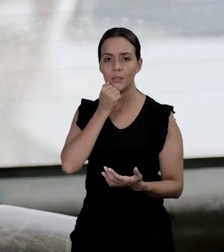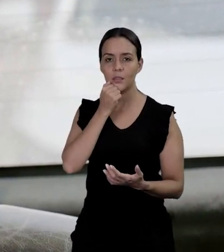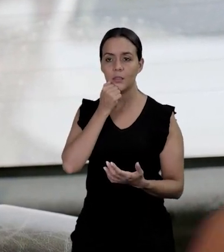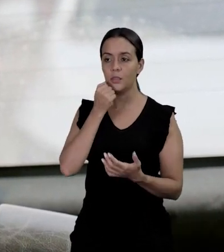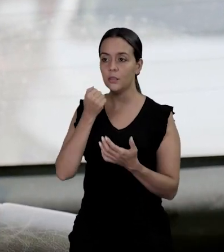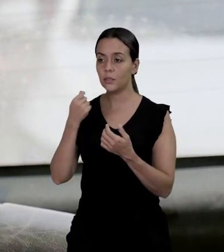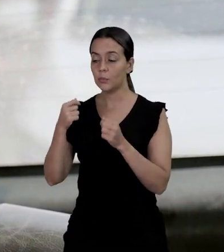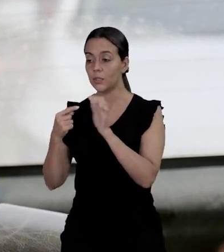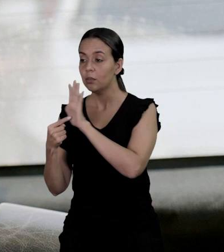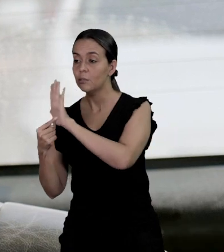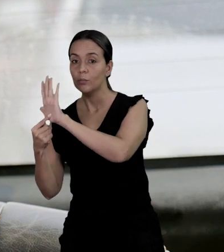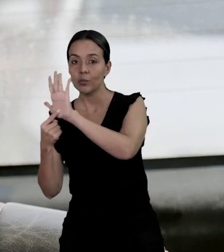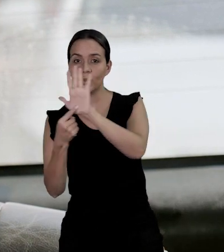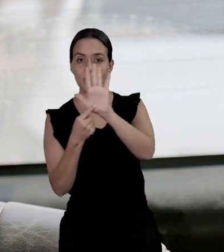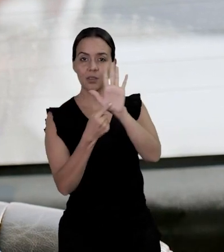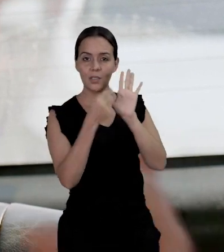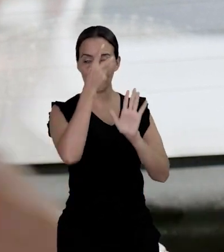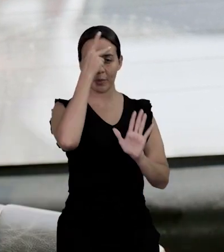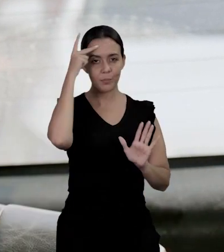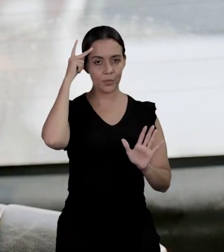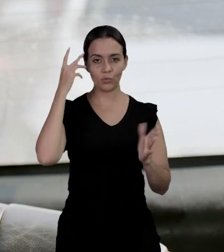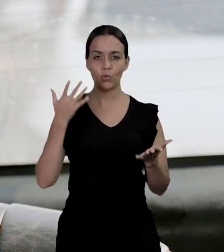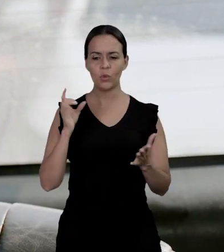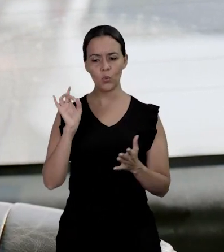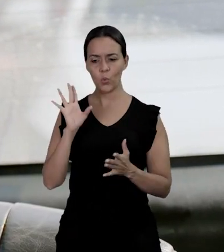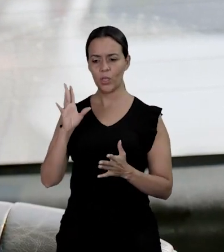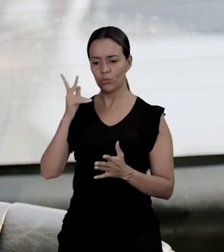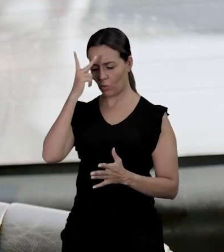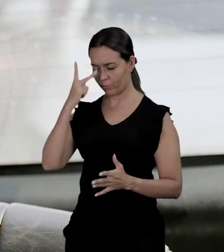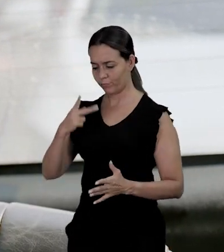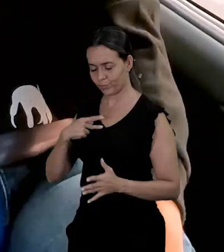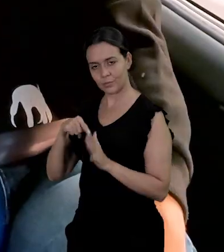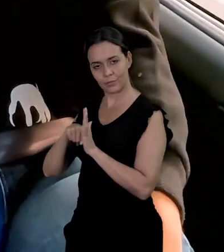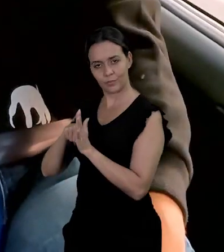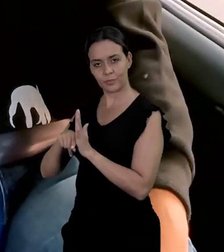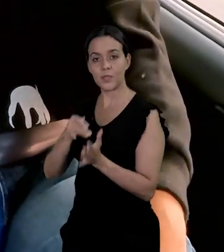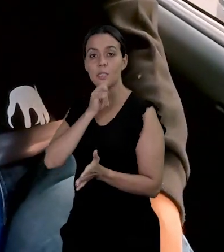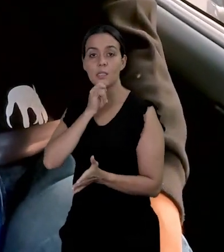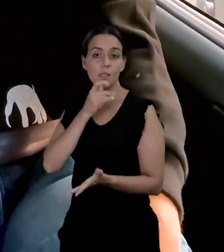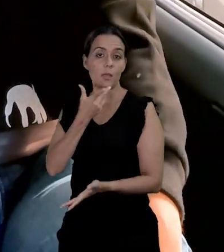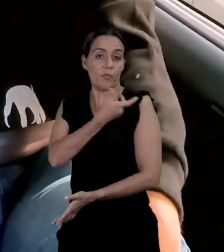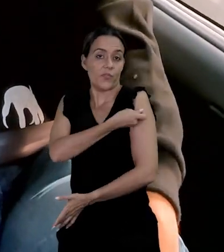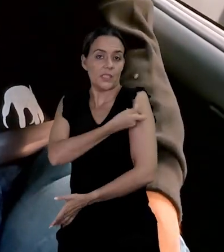para as pessoas, para o coletivo, não é um conhecimento para o cientista. Por exemplo, no caso da vacina.